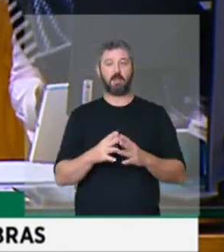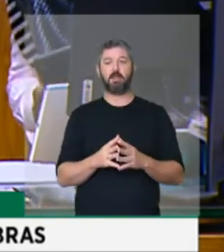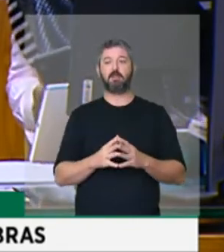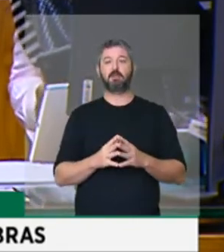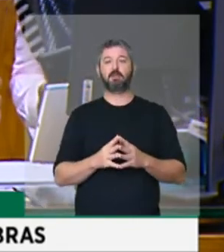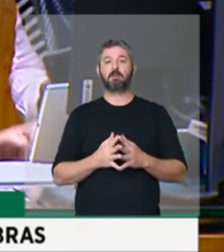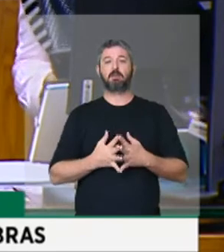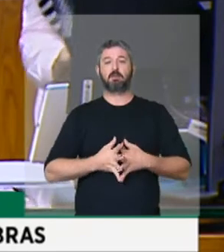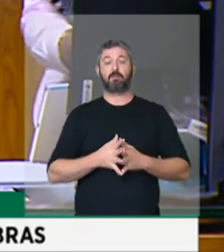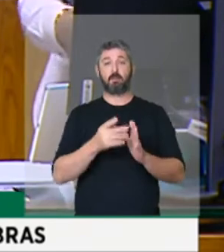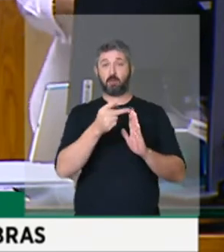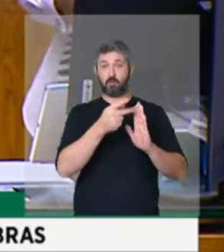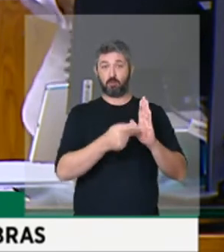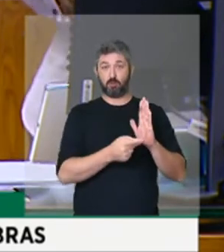PRAF -- [PRESIDENTE]: COMO